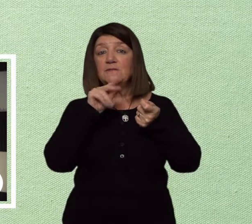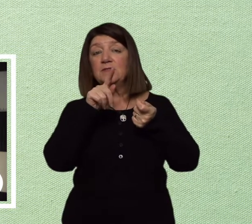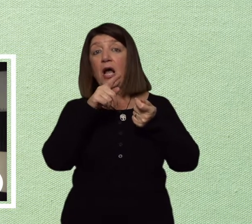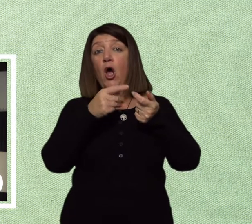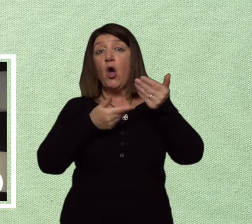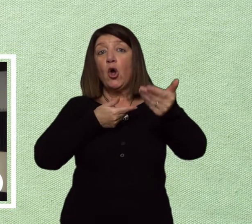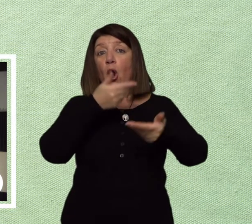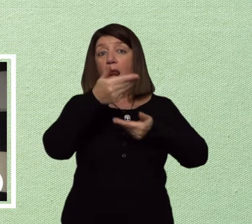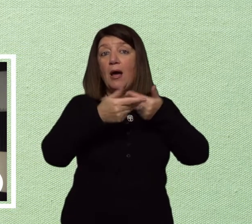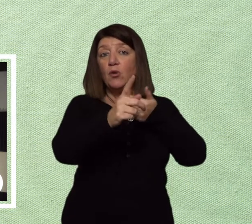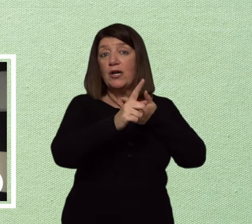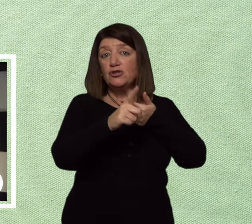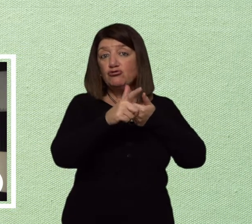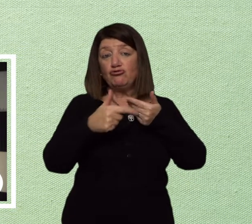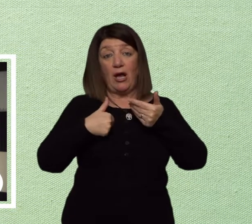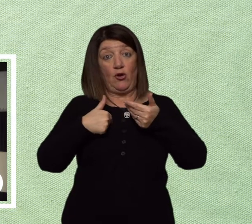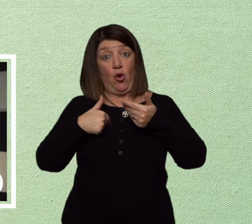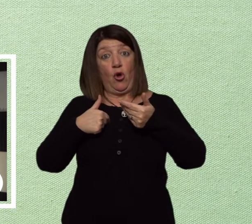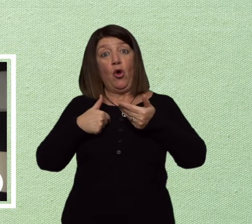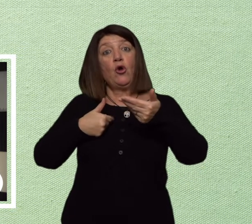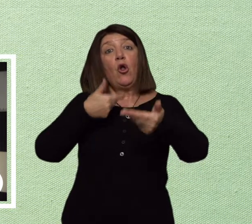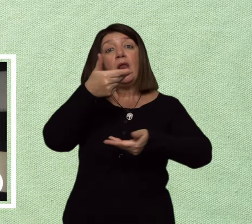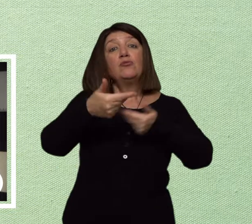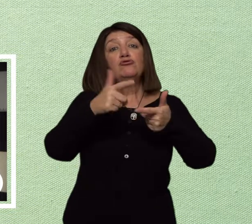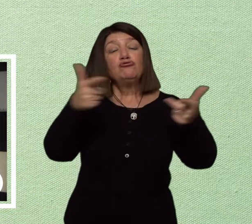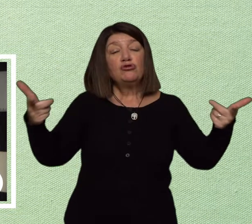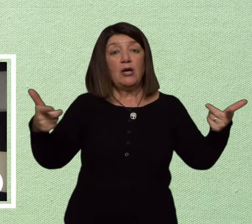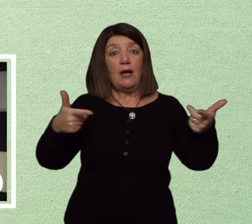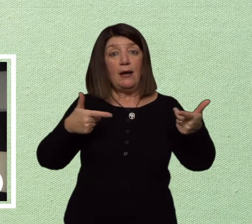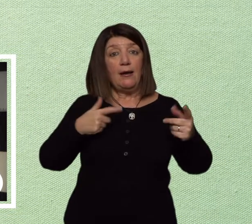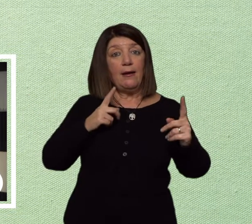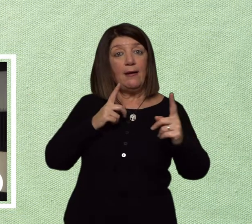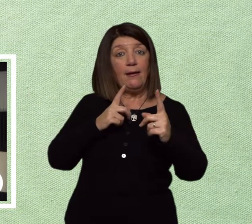rispetto di quella che è la necessità per quella paziente, perché penso che in medicina non bisogna